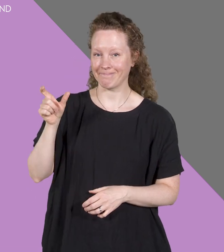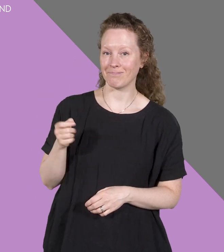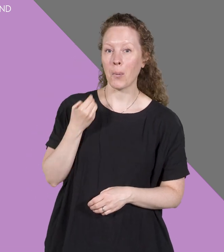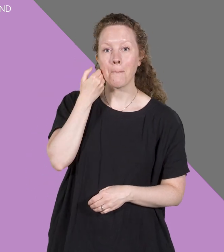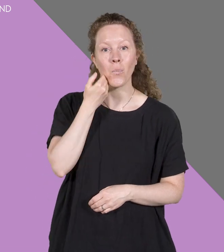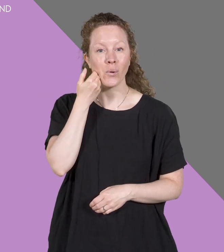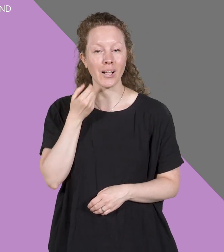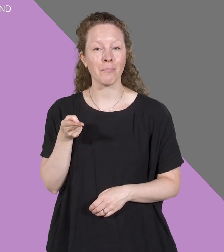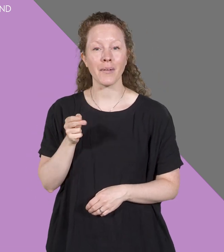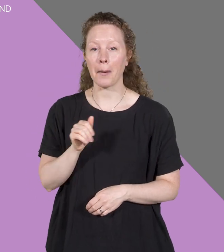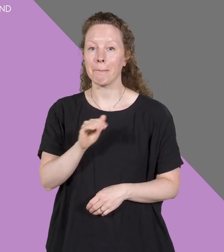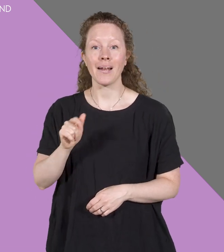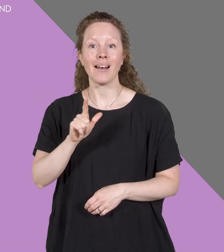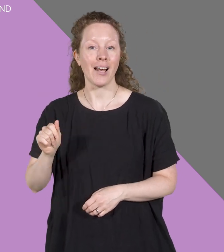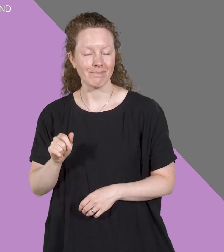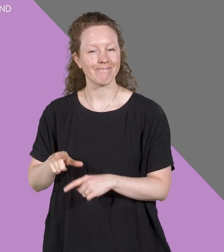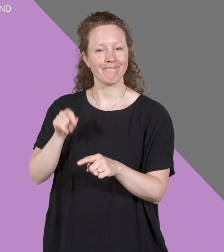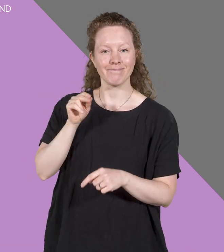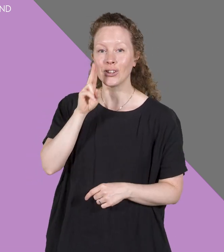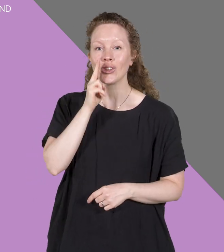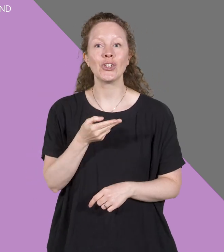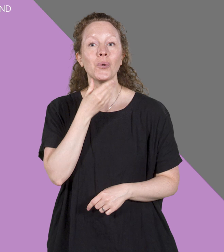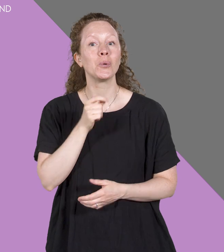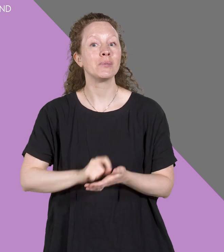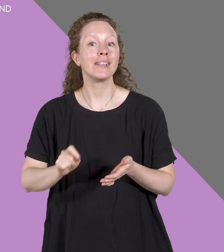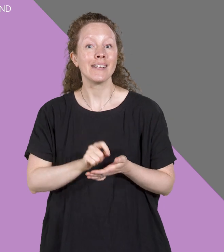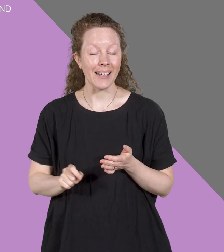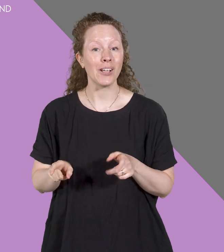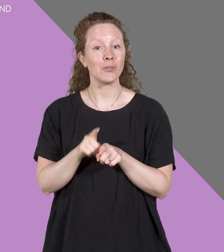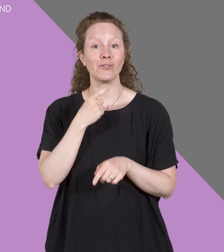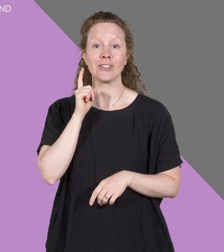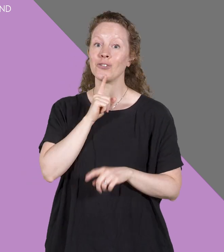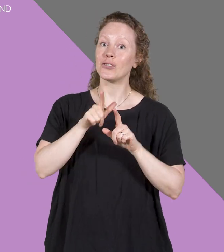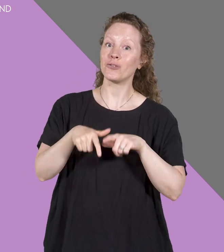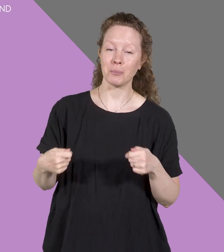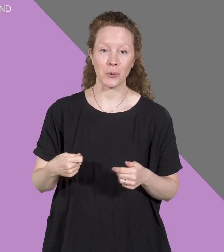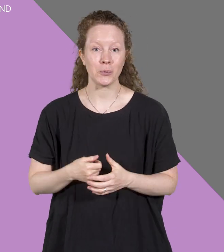Monika Hämälä har utsetts till ny ungdomssekreterare - i Finlands Dövas Förbund.